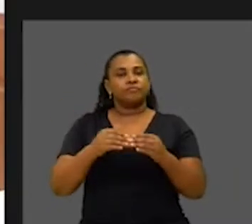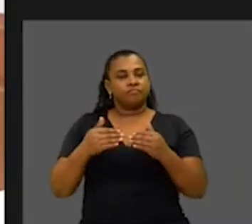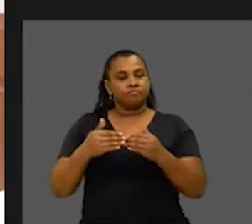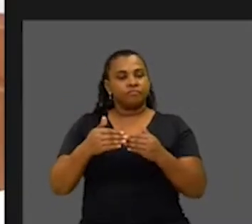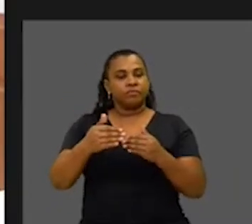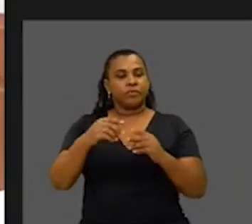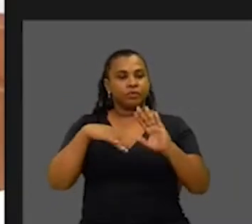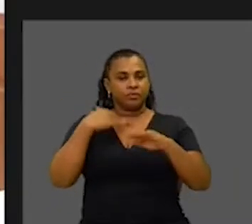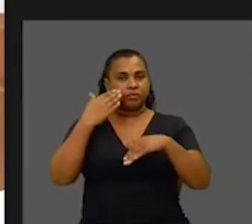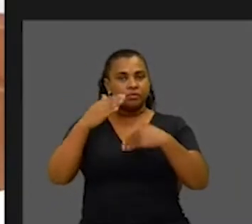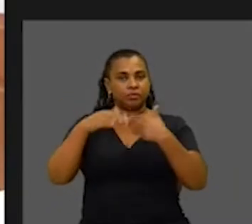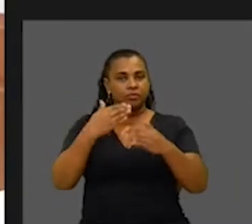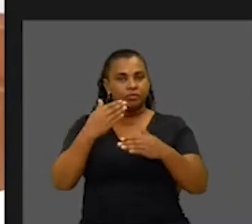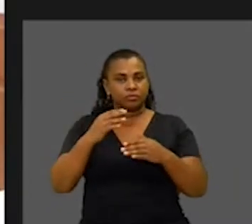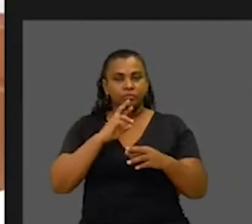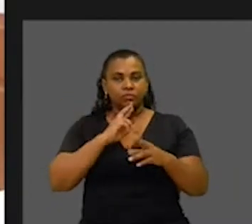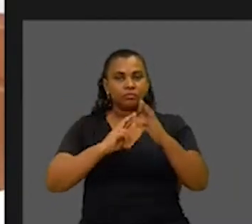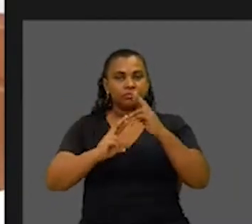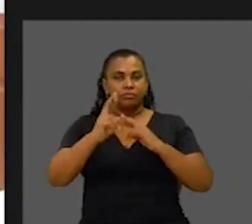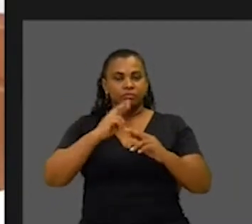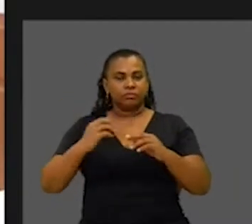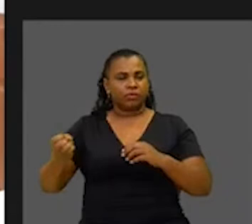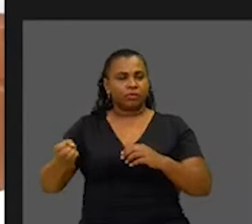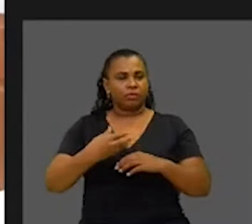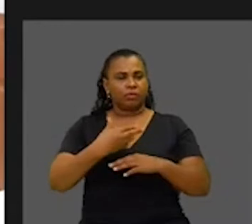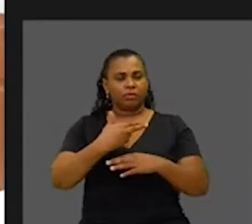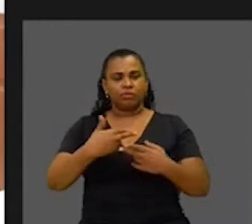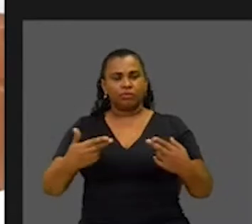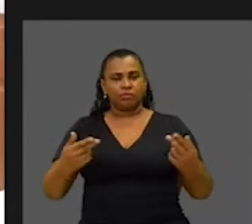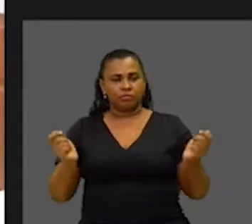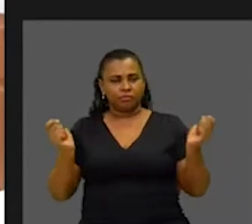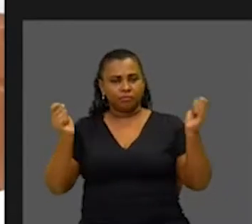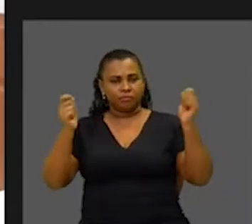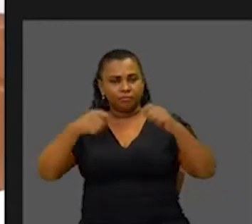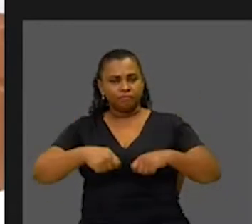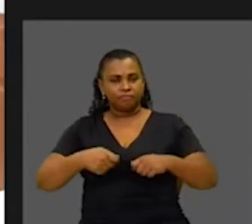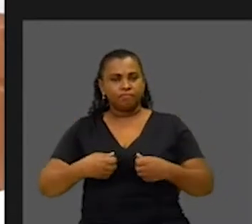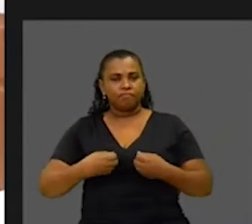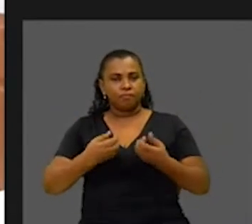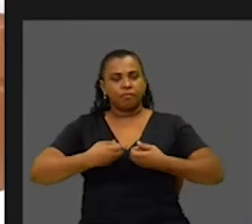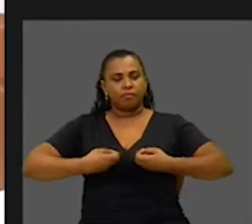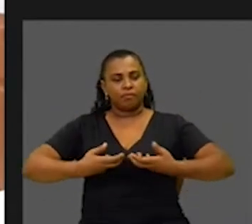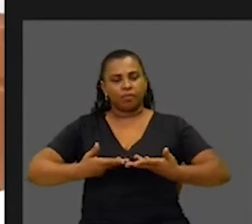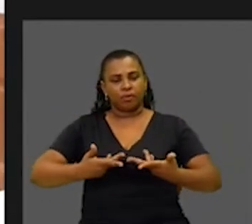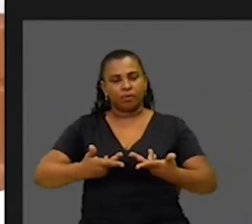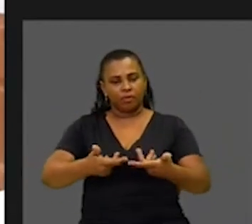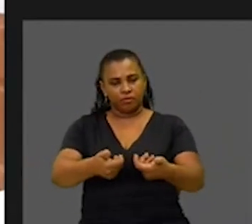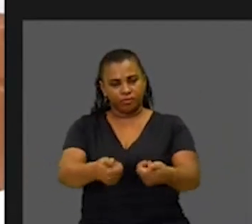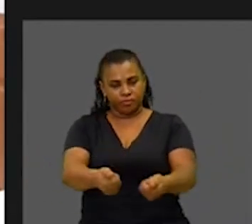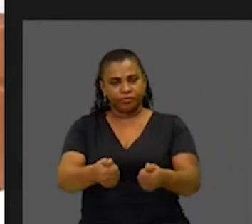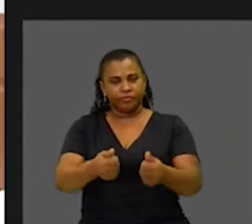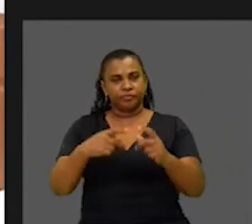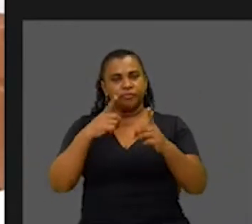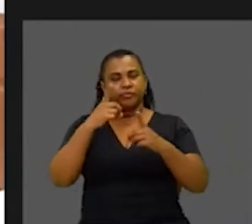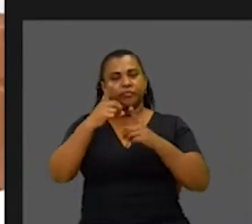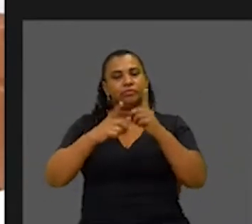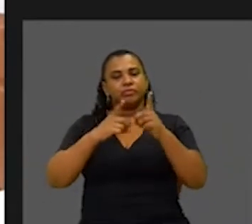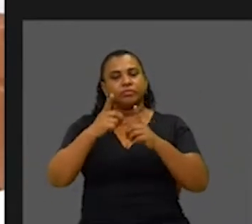inovadoras que sejam capazes de dar mais qualidade a Democracia para Tratar deste tema e acho que